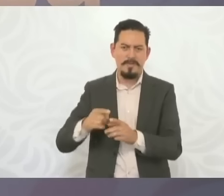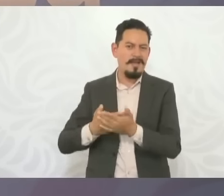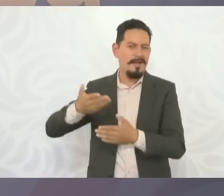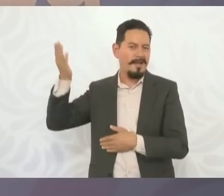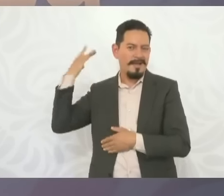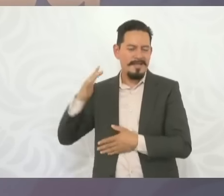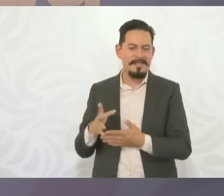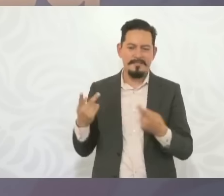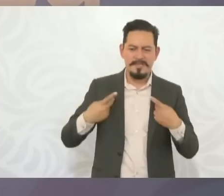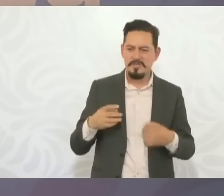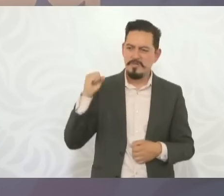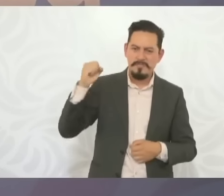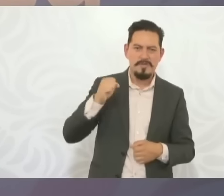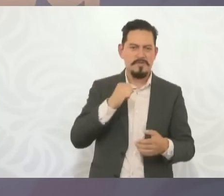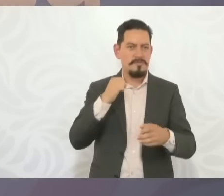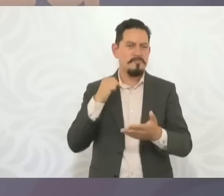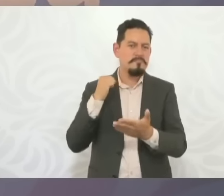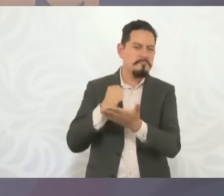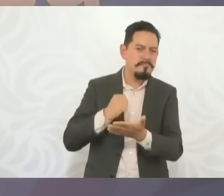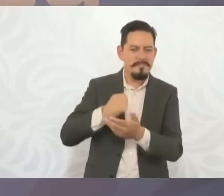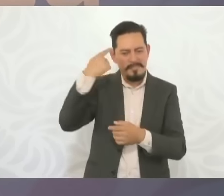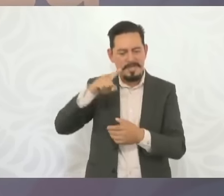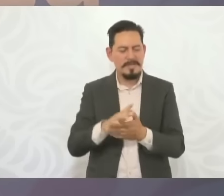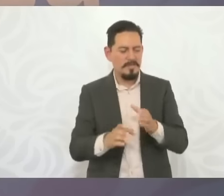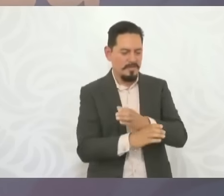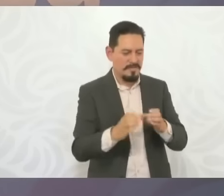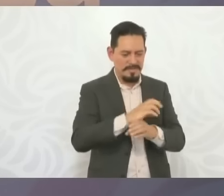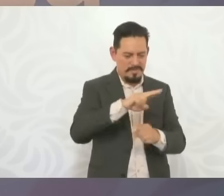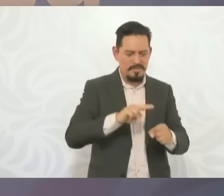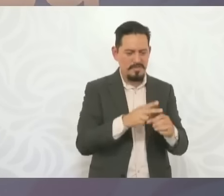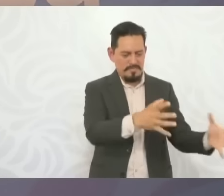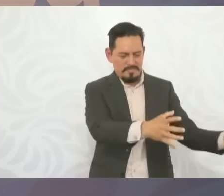miras de sus gobernantes en favor de los bienes del pueblo, como en su momento lo